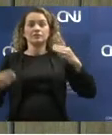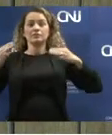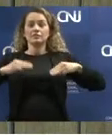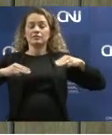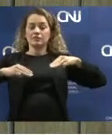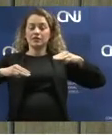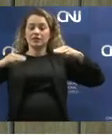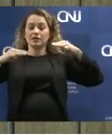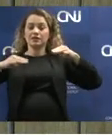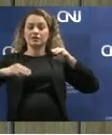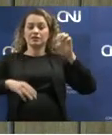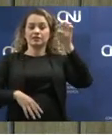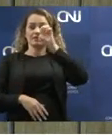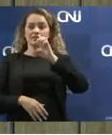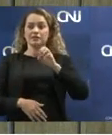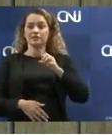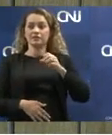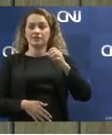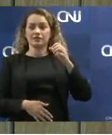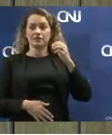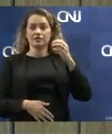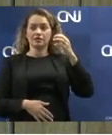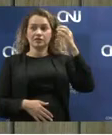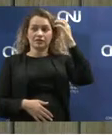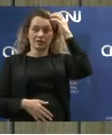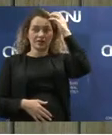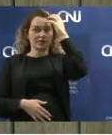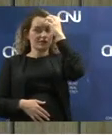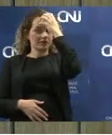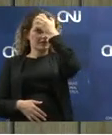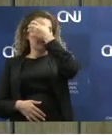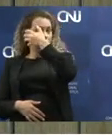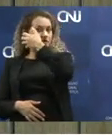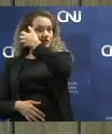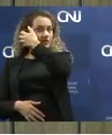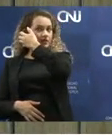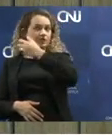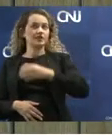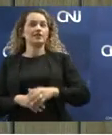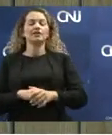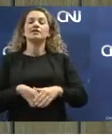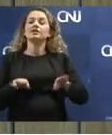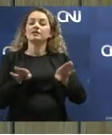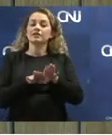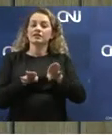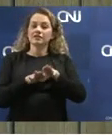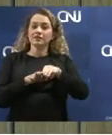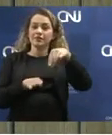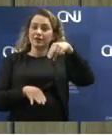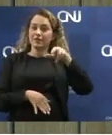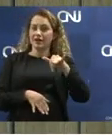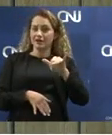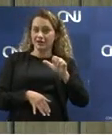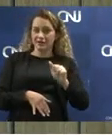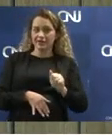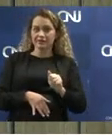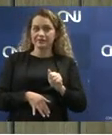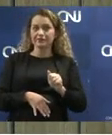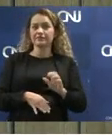Cristiane Brito. Corregedora Nacional de Justiça, Ministra Maria Thereza de Assis Moura. Conselheiras e conselheiros do CNJ,